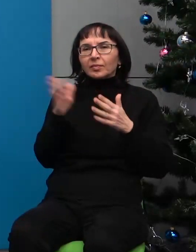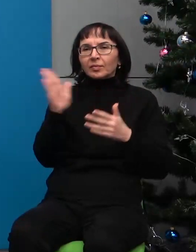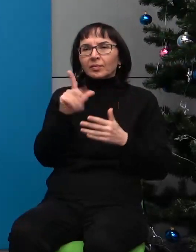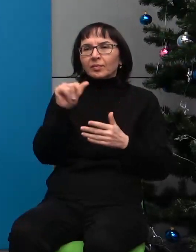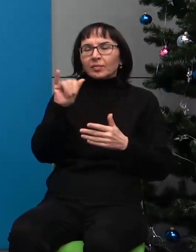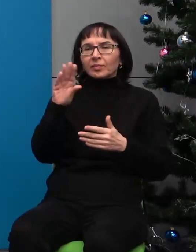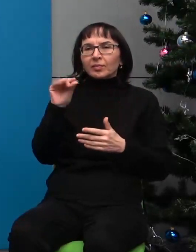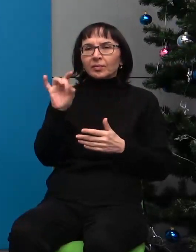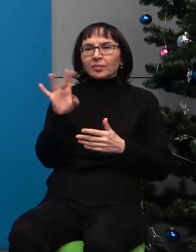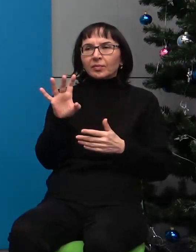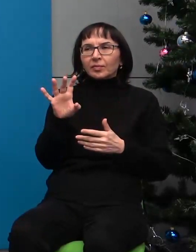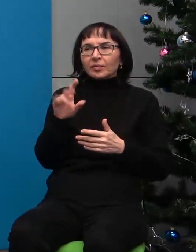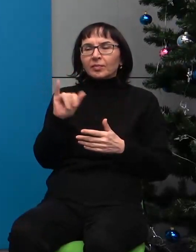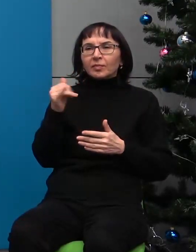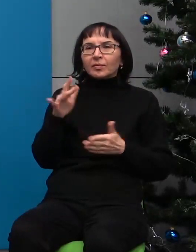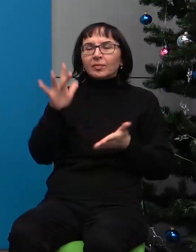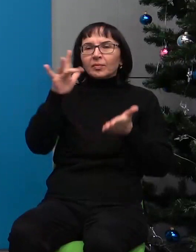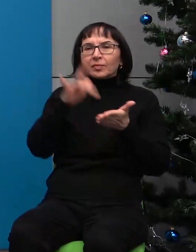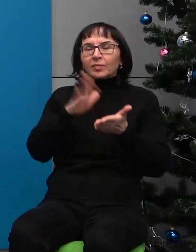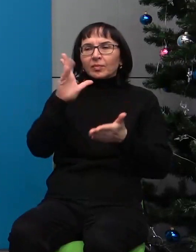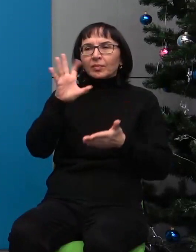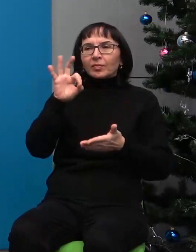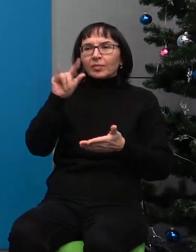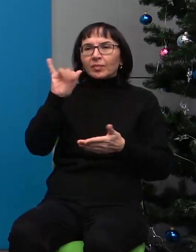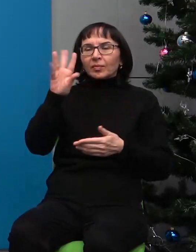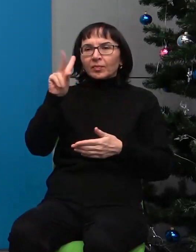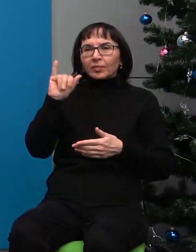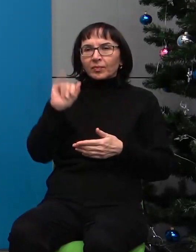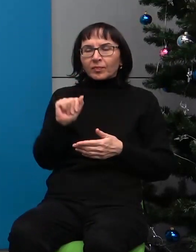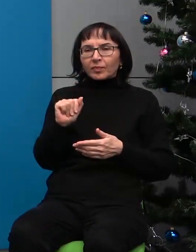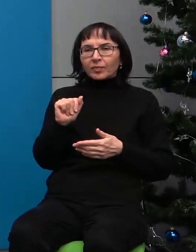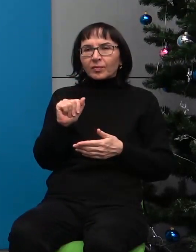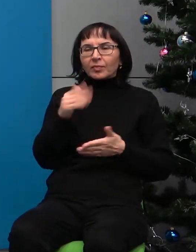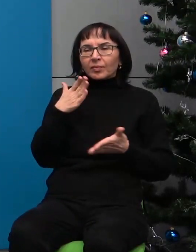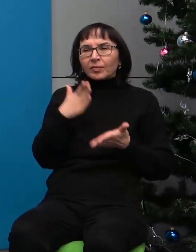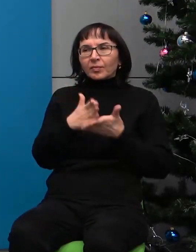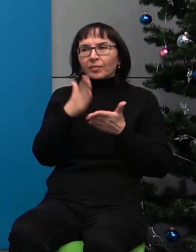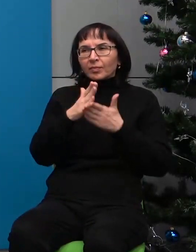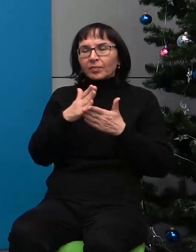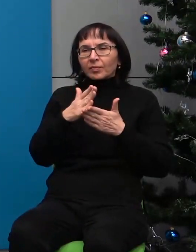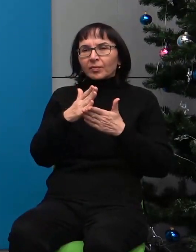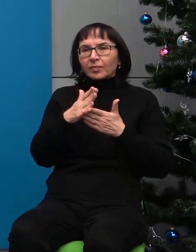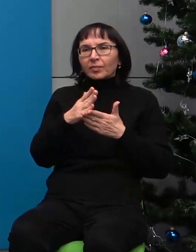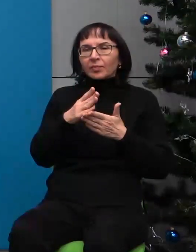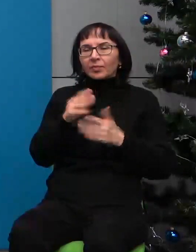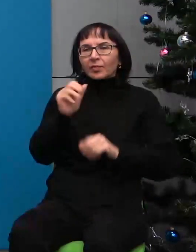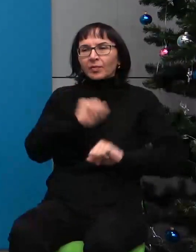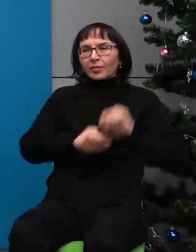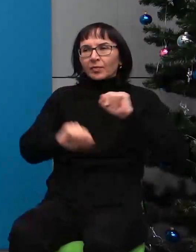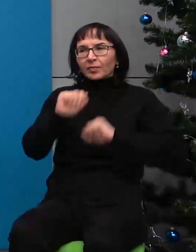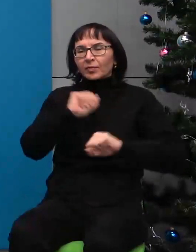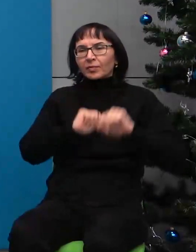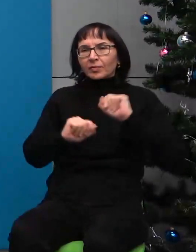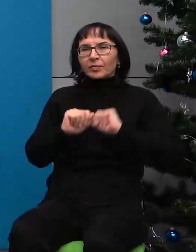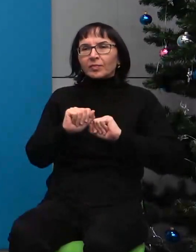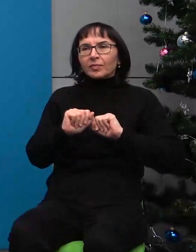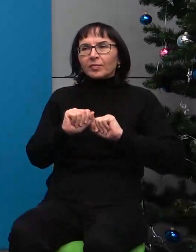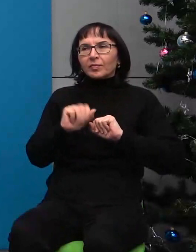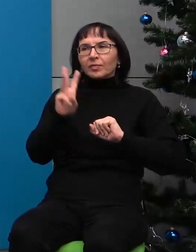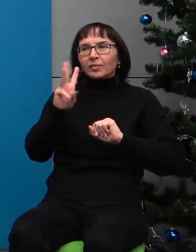Więc pytanie jak trafił do Boliwii? Pomógł mu Watykan. Już gorzej nie można. Mam mówić dalej?